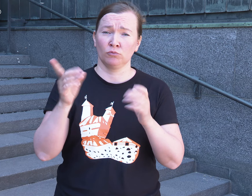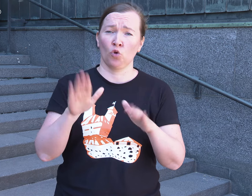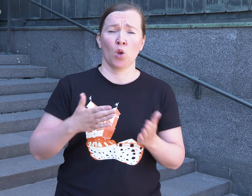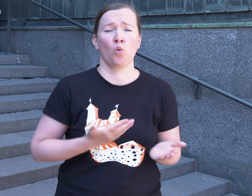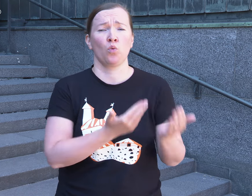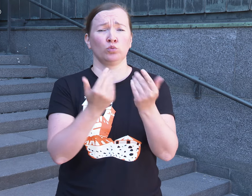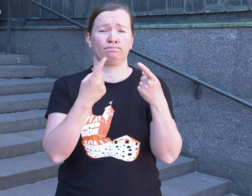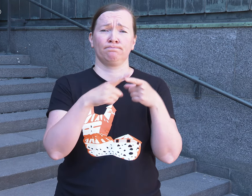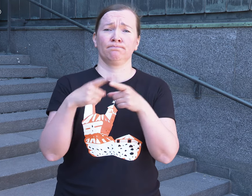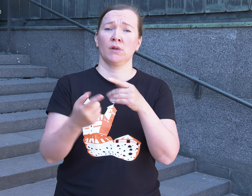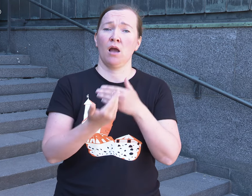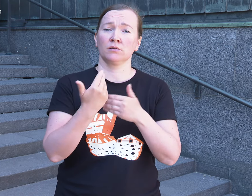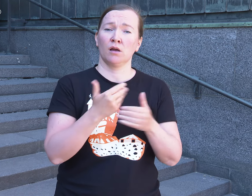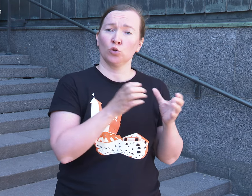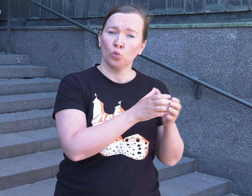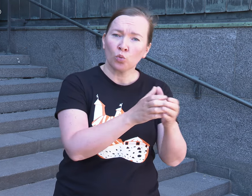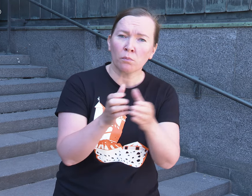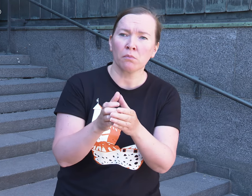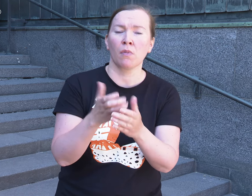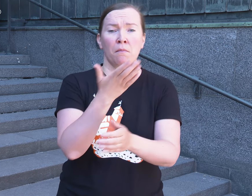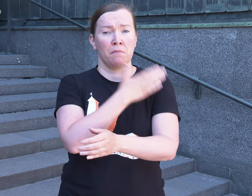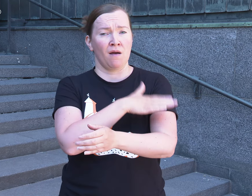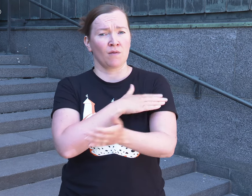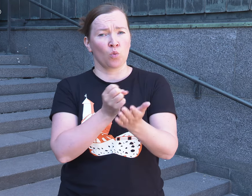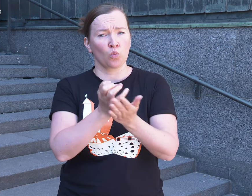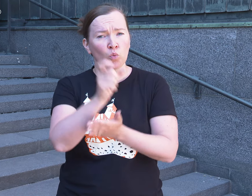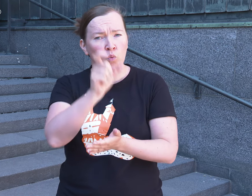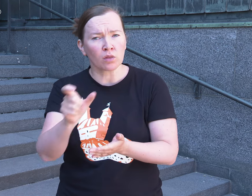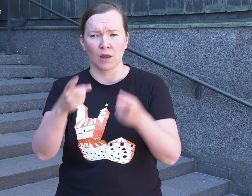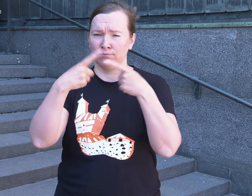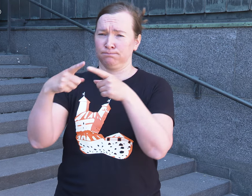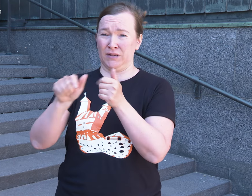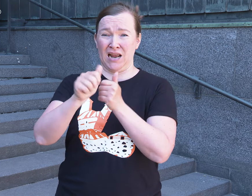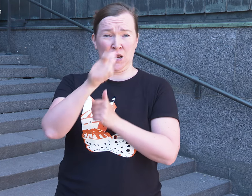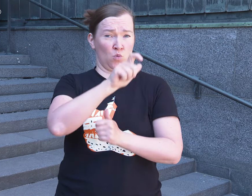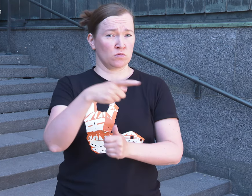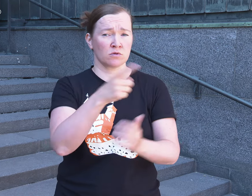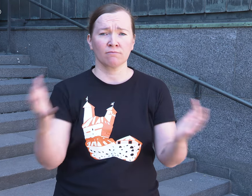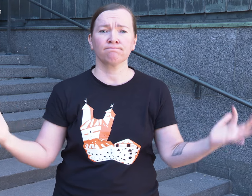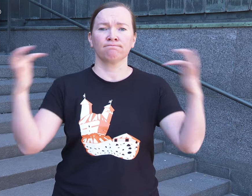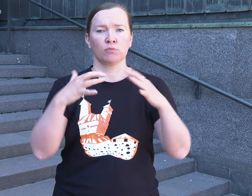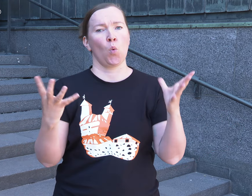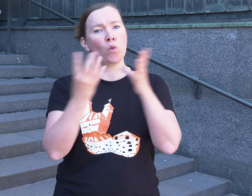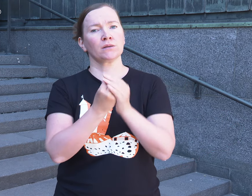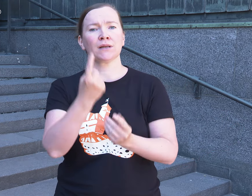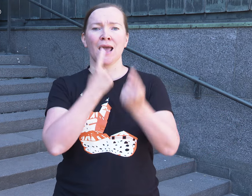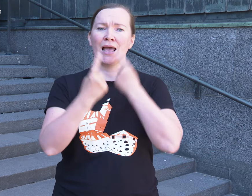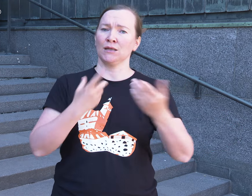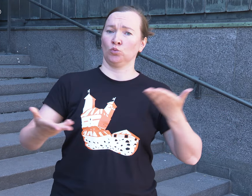Siihen kutsuttiin eri asiakasryhmiä, palveluntuottajia, ynnä muita edustajia keskustelemaan.